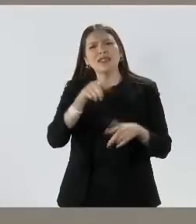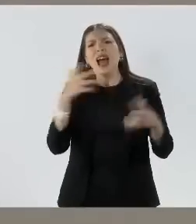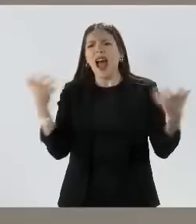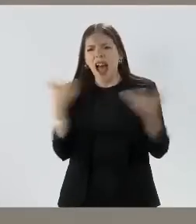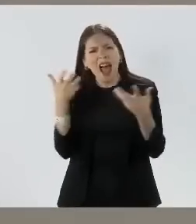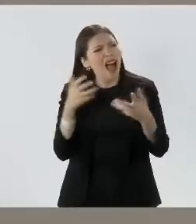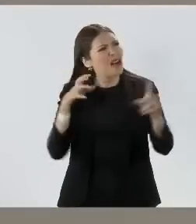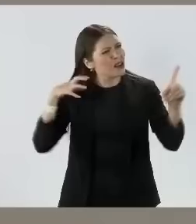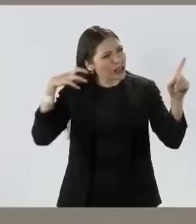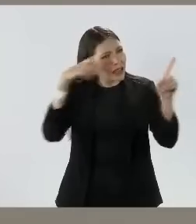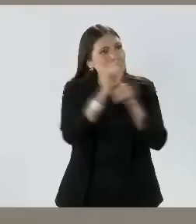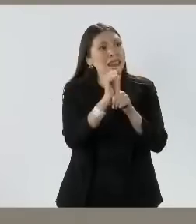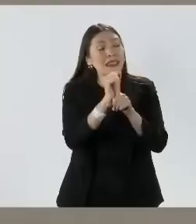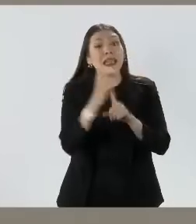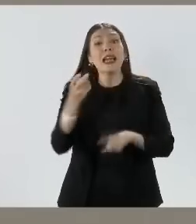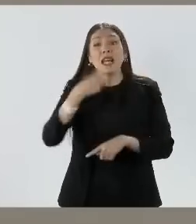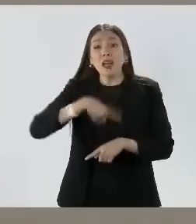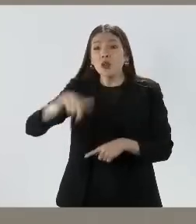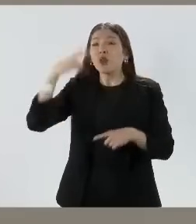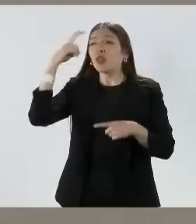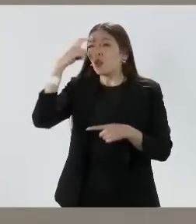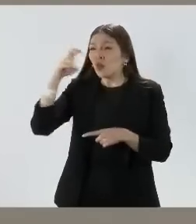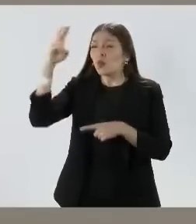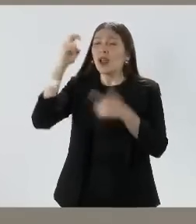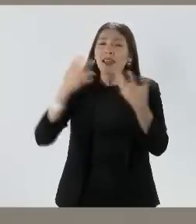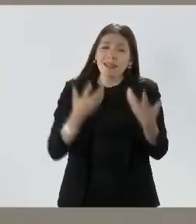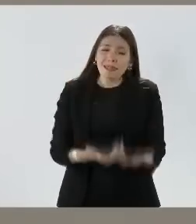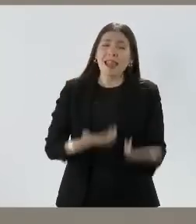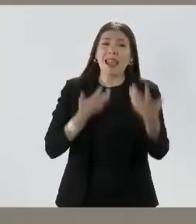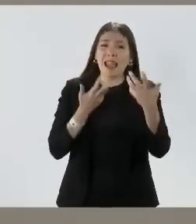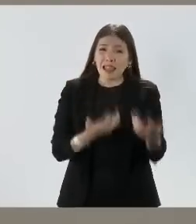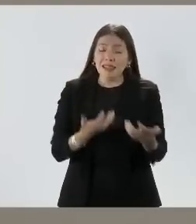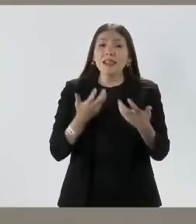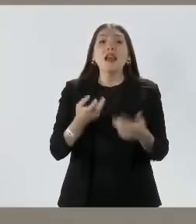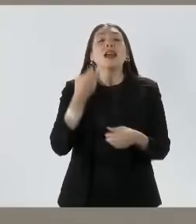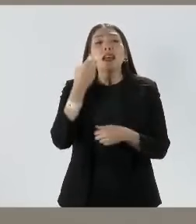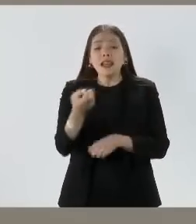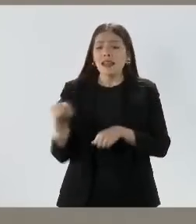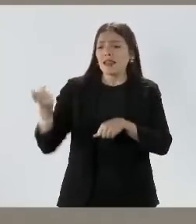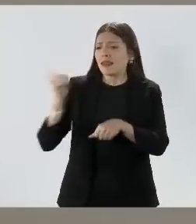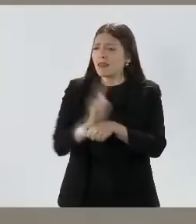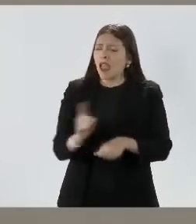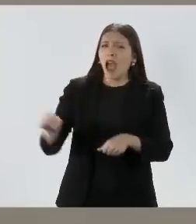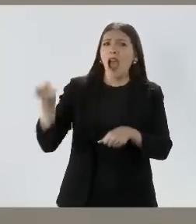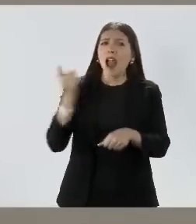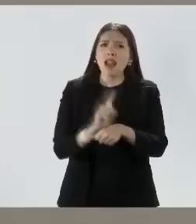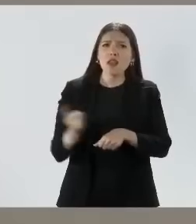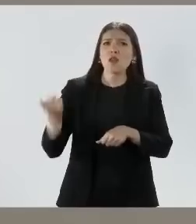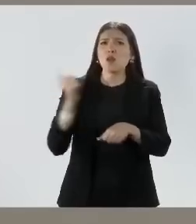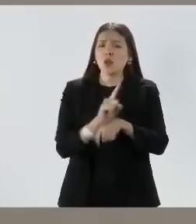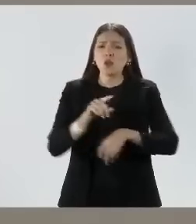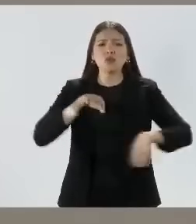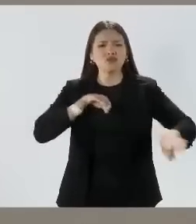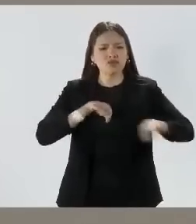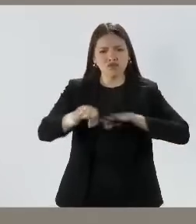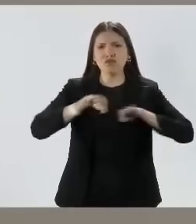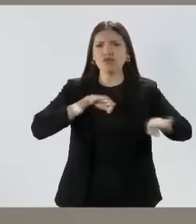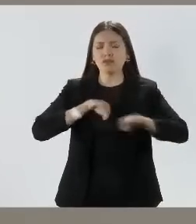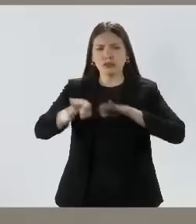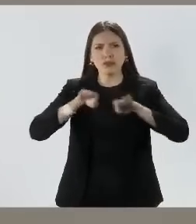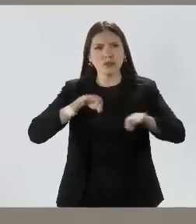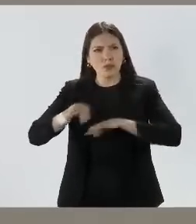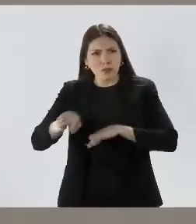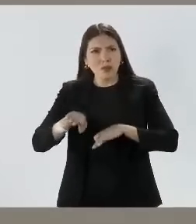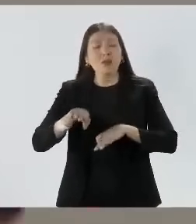y por eso trabajamos todos los días trabajamos todos los que estamos aquí y todos los que